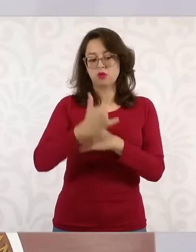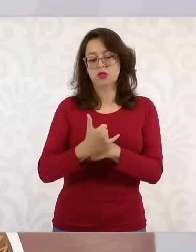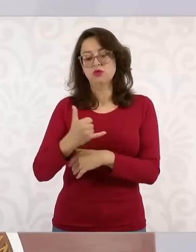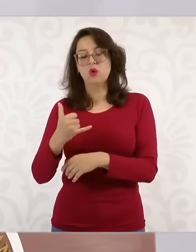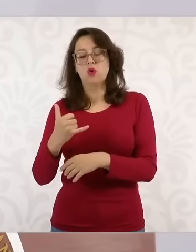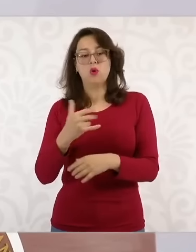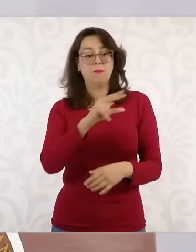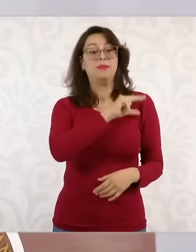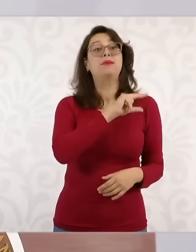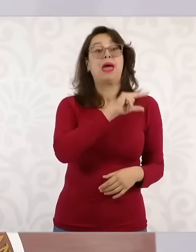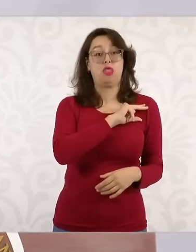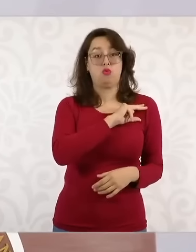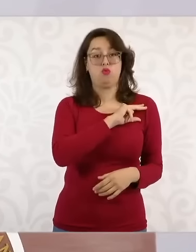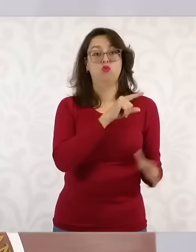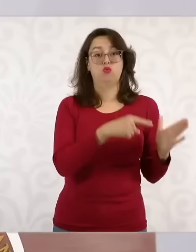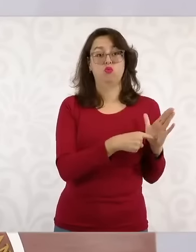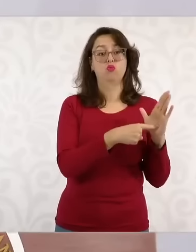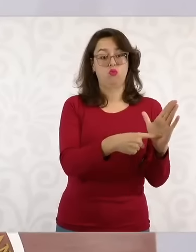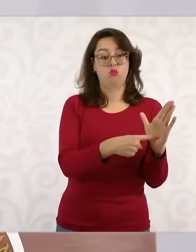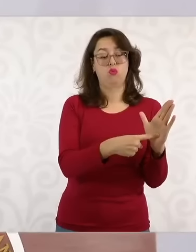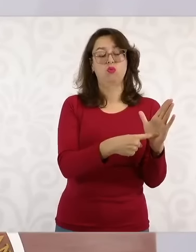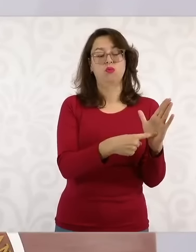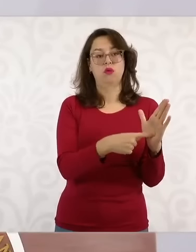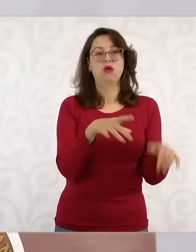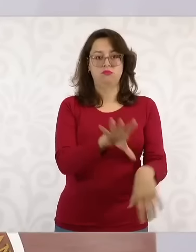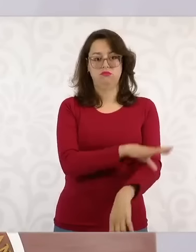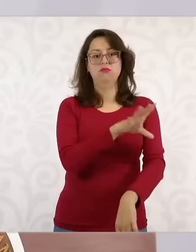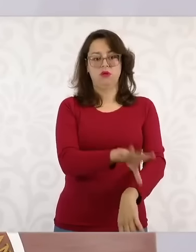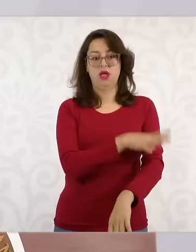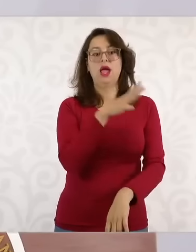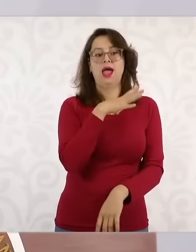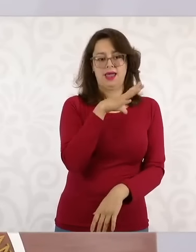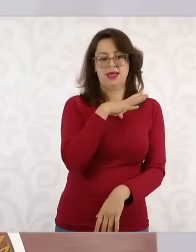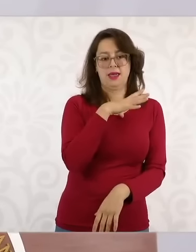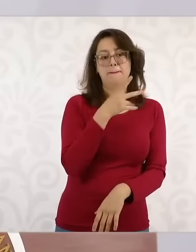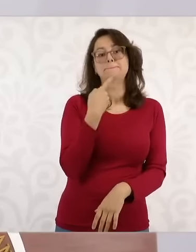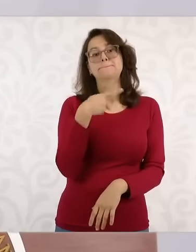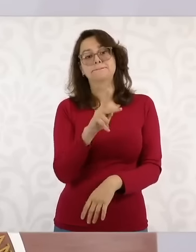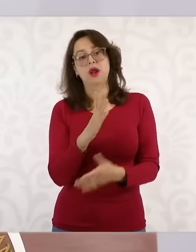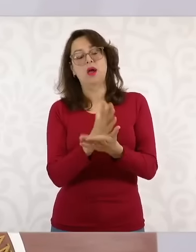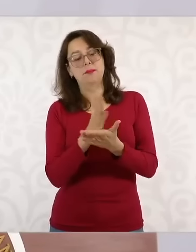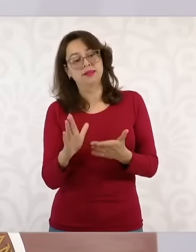pero este están en, bueno, ya prácticamente se concluyó la construcción de Mérida 4, que es